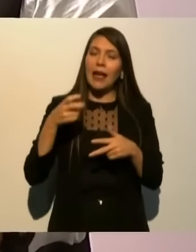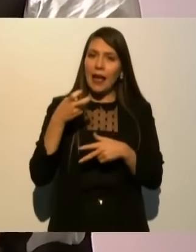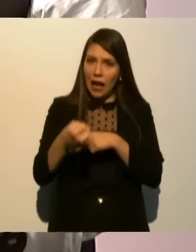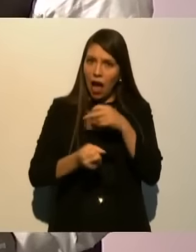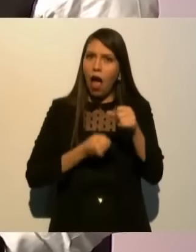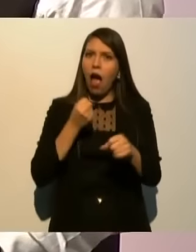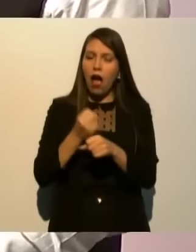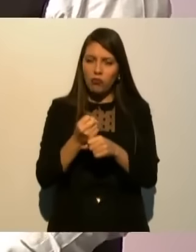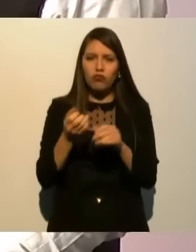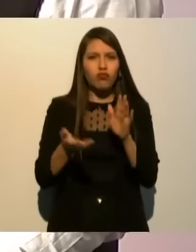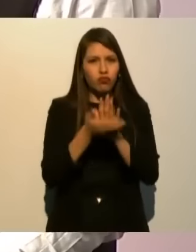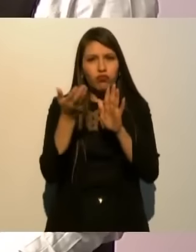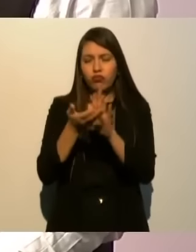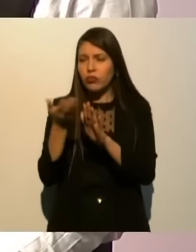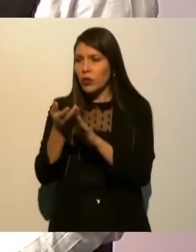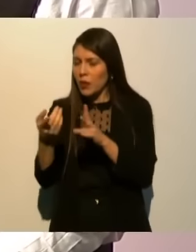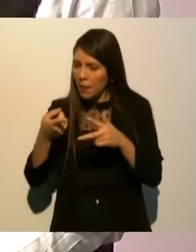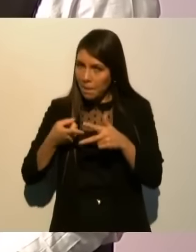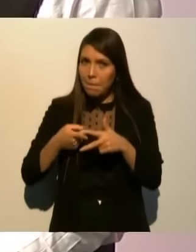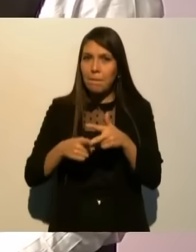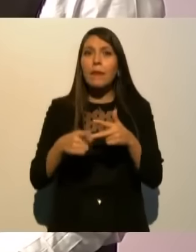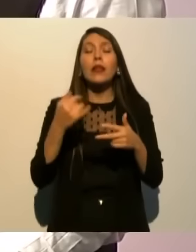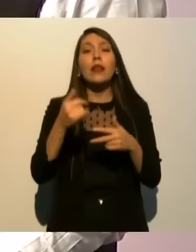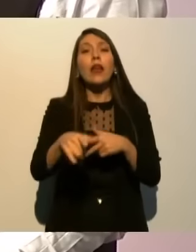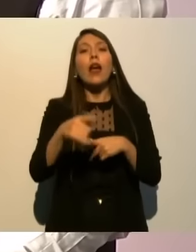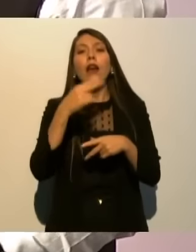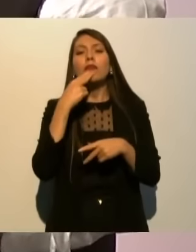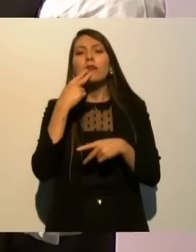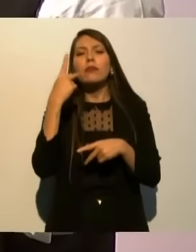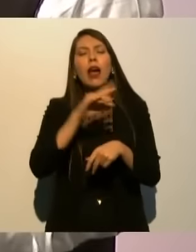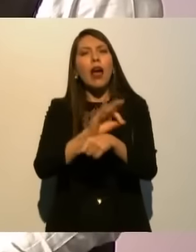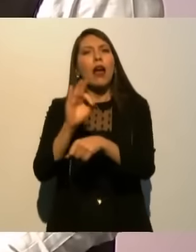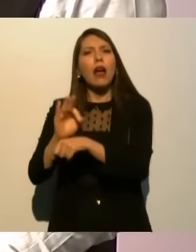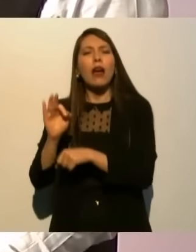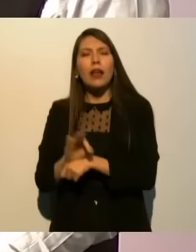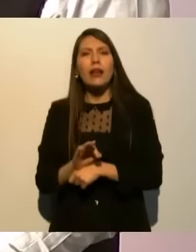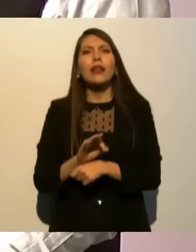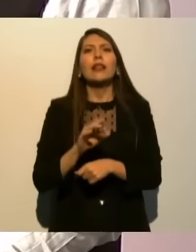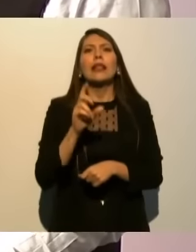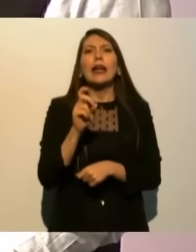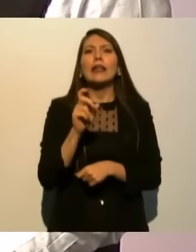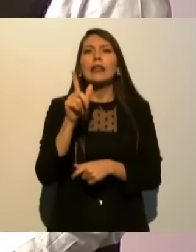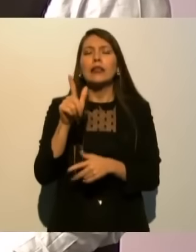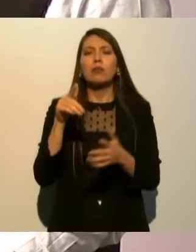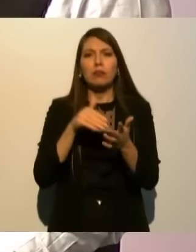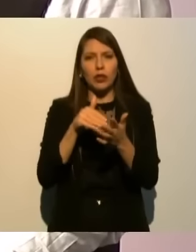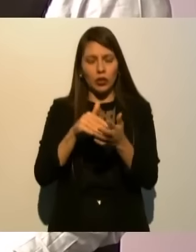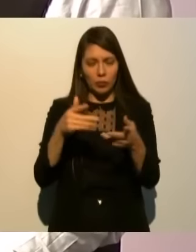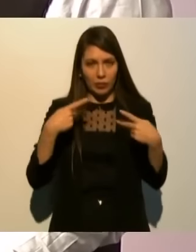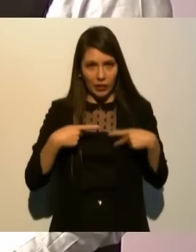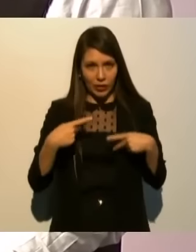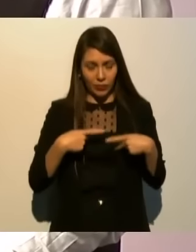más de 31 millones de personas y por otro lado referirme al motivo principal de esta reunión